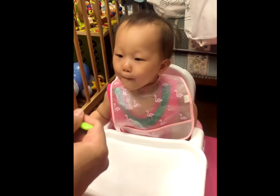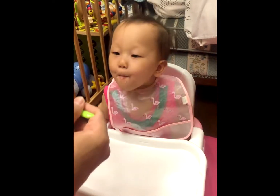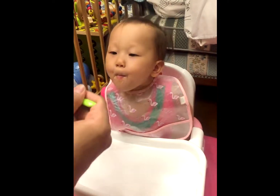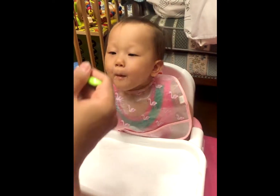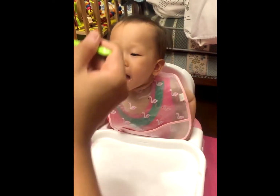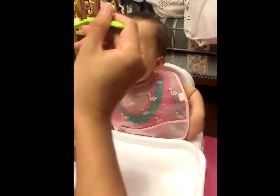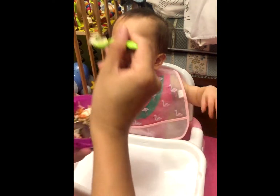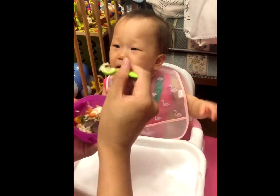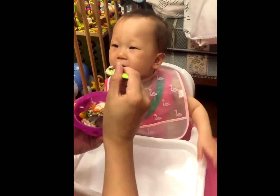たまご？